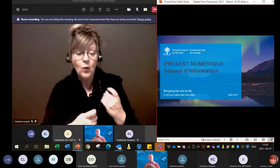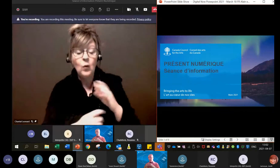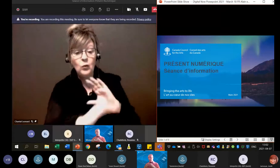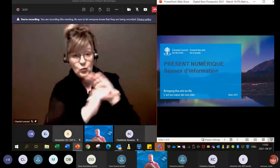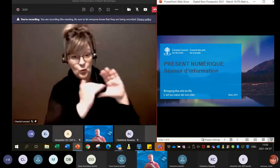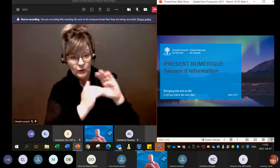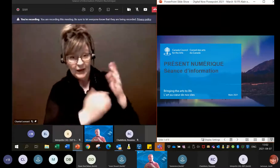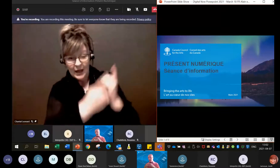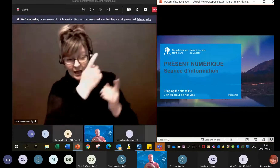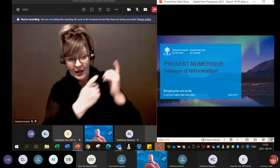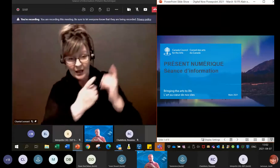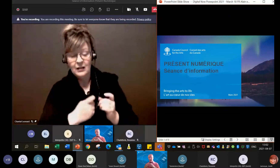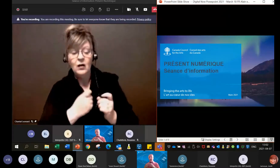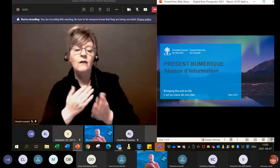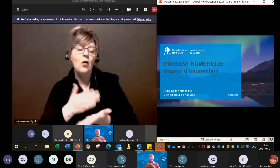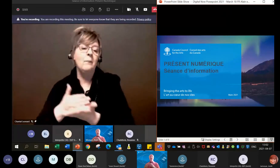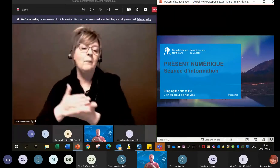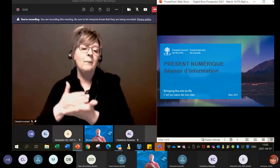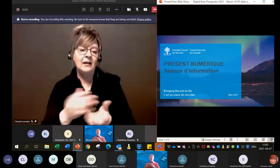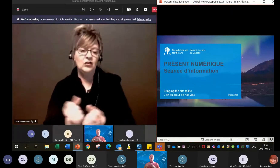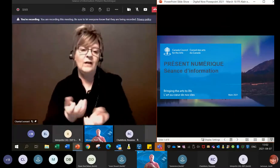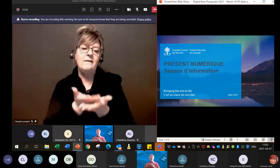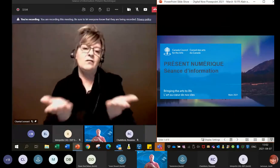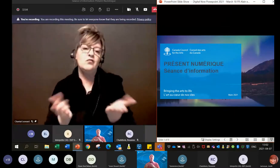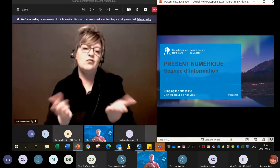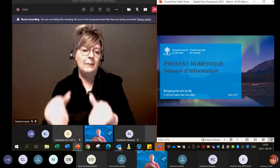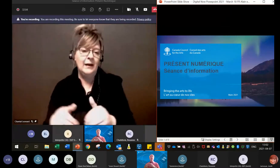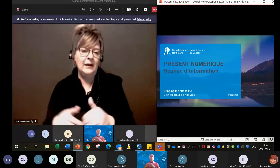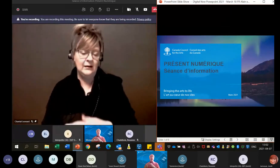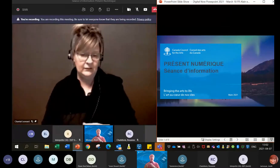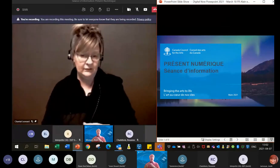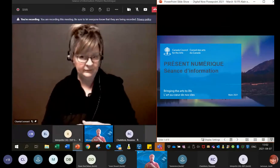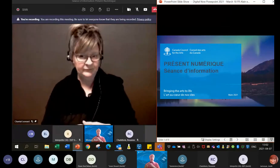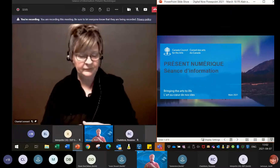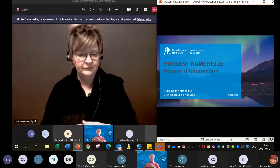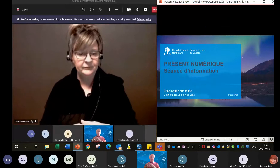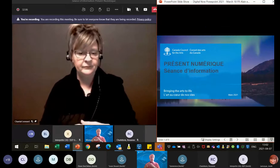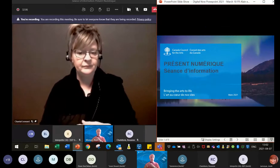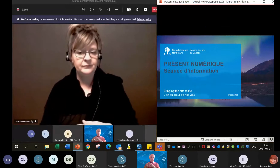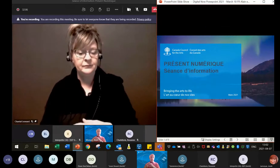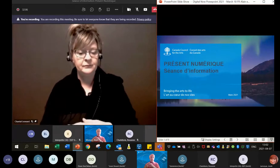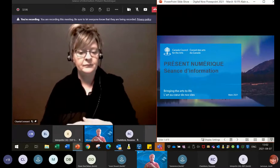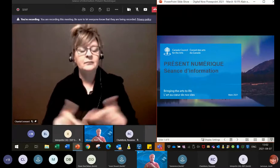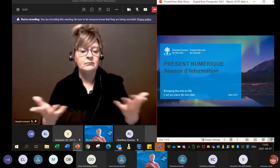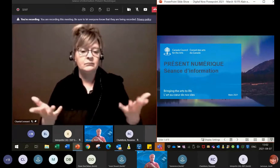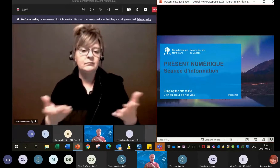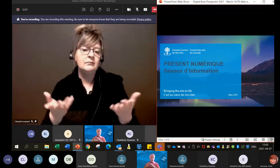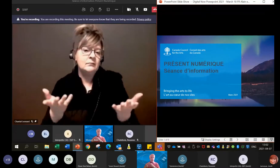notre boîte courriel Présent numérique et puis je vous inviterai quand même à